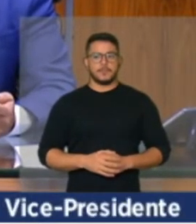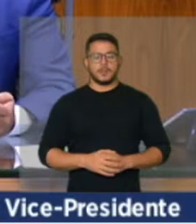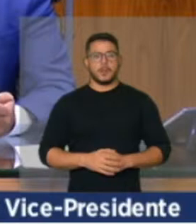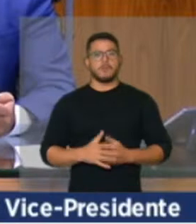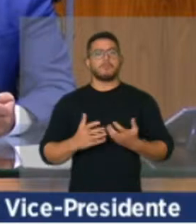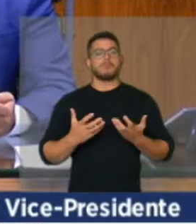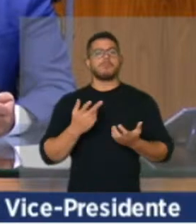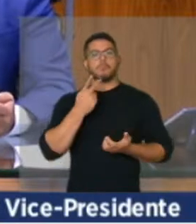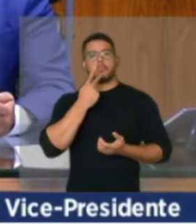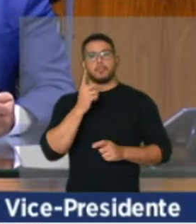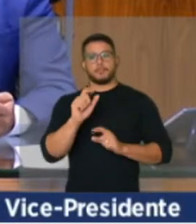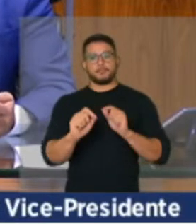CANCELAMENTO DE VOTAÇÃO. DOIS PRECEDENTES RECENTES EM